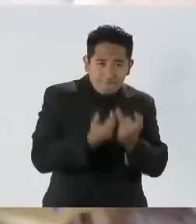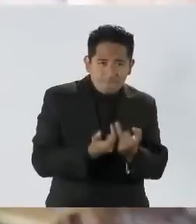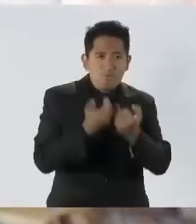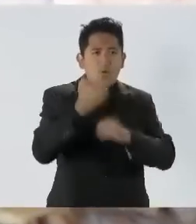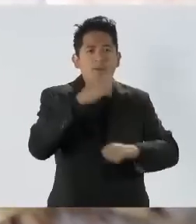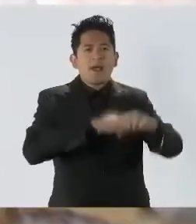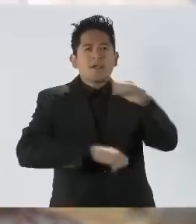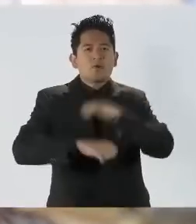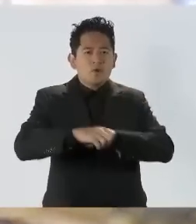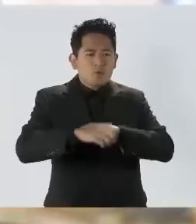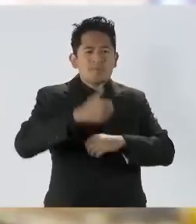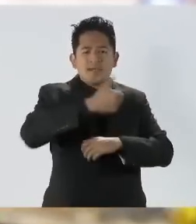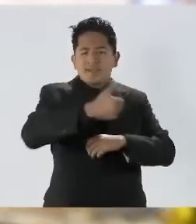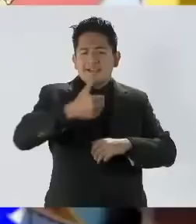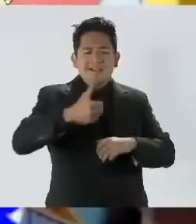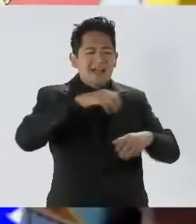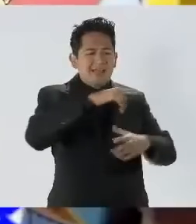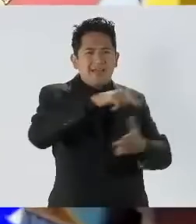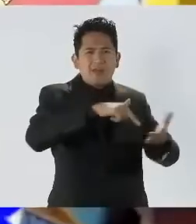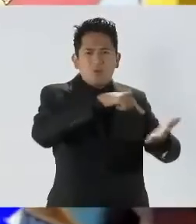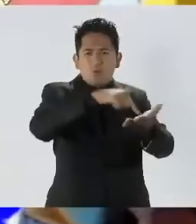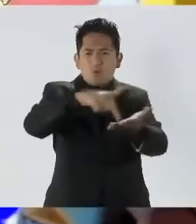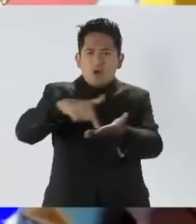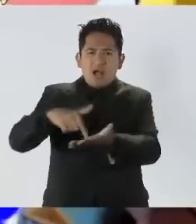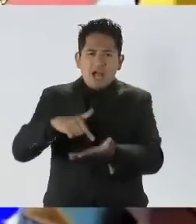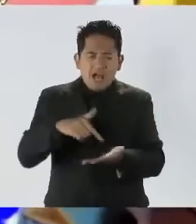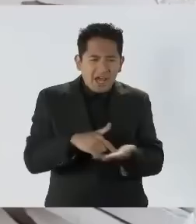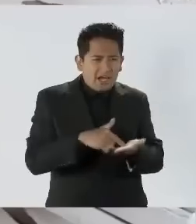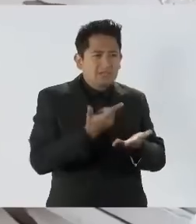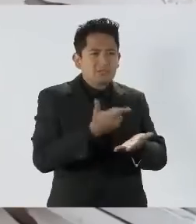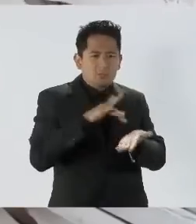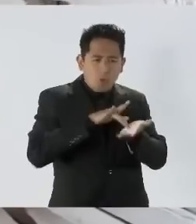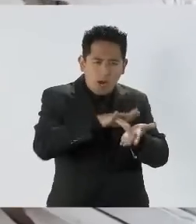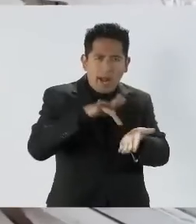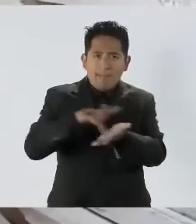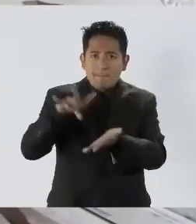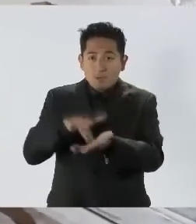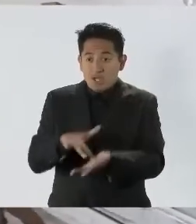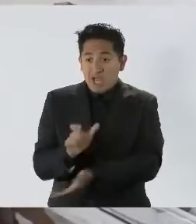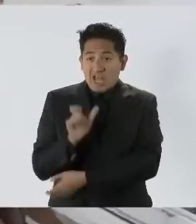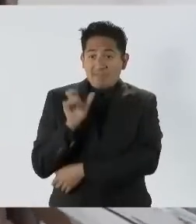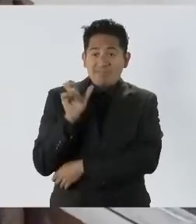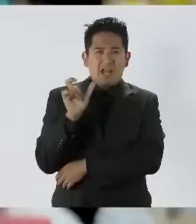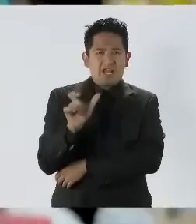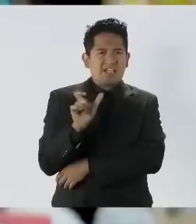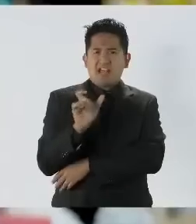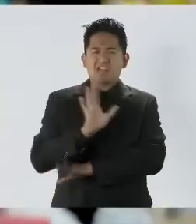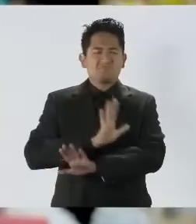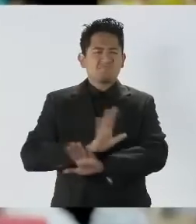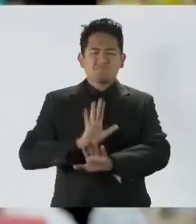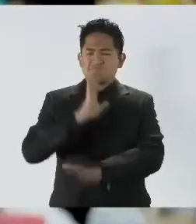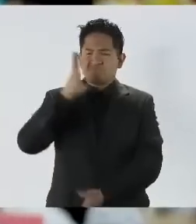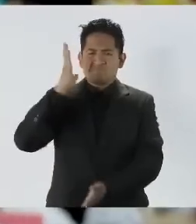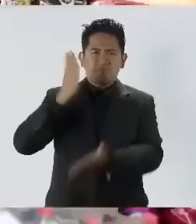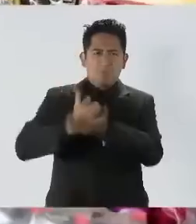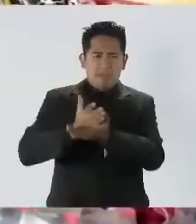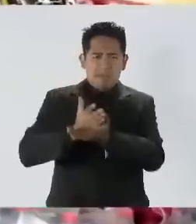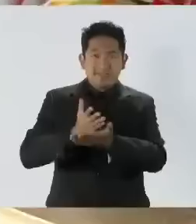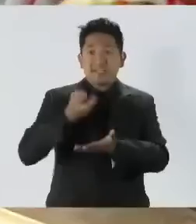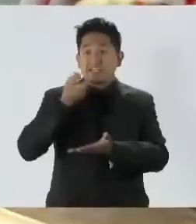más lo necesita ya no tarjetas que tenían que cambiarse en los grandes centros comerciales nada